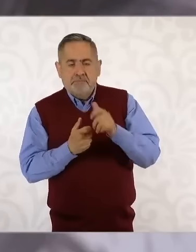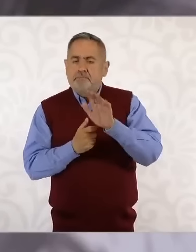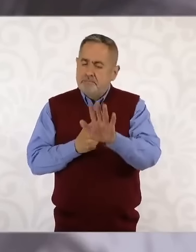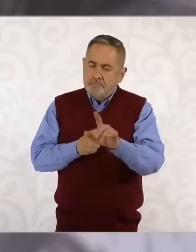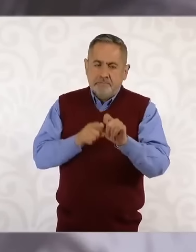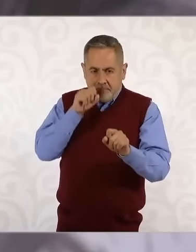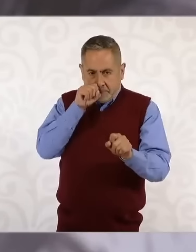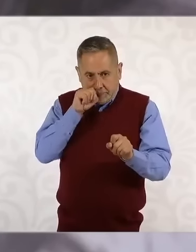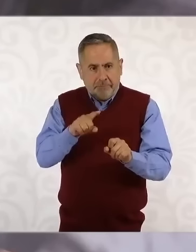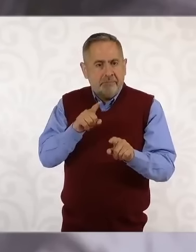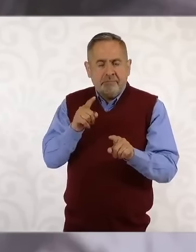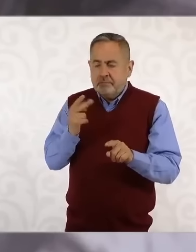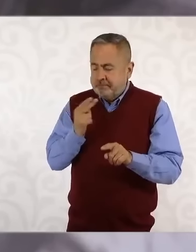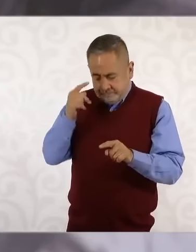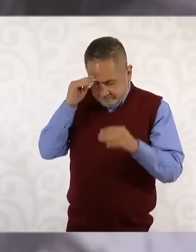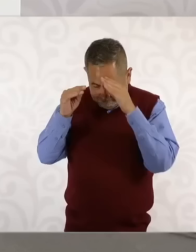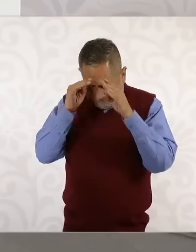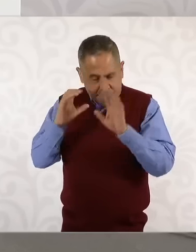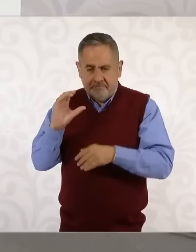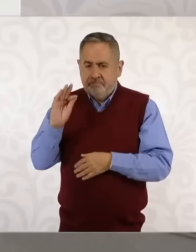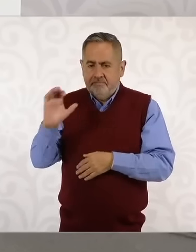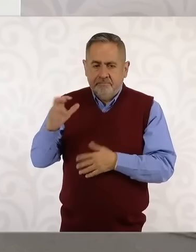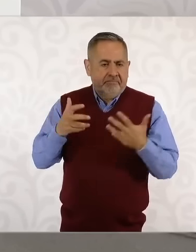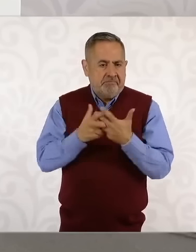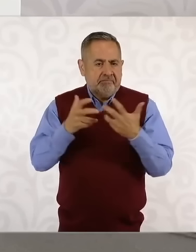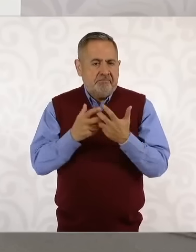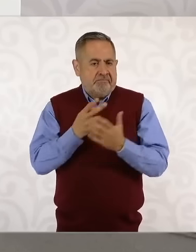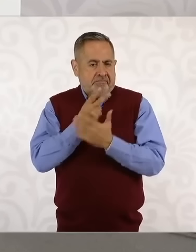hemos garantizado desde la Comisión Federal de Electricidad. La Comisión Federal de Electricidad